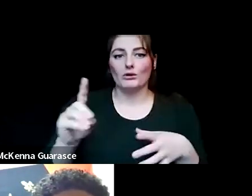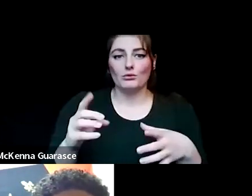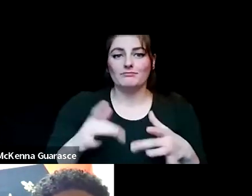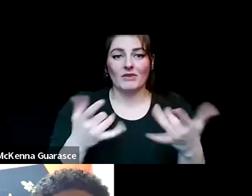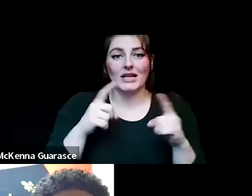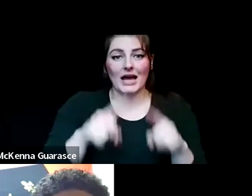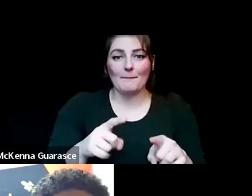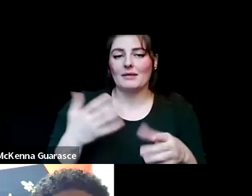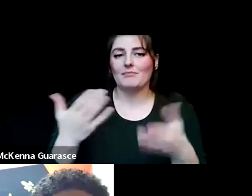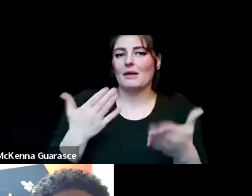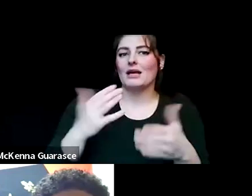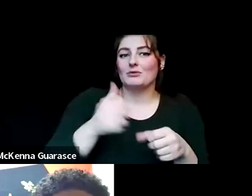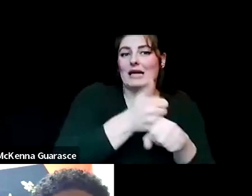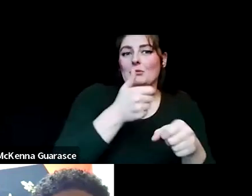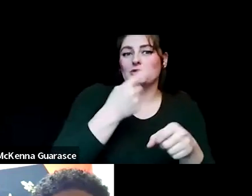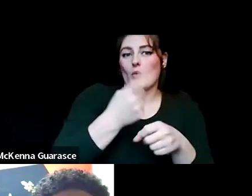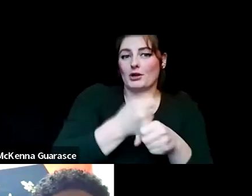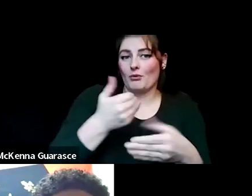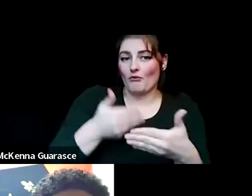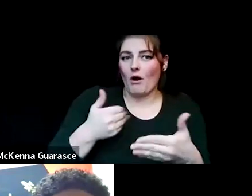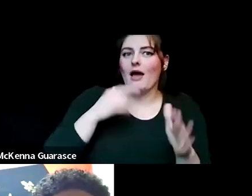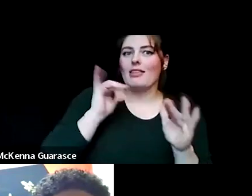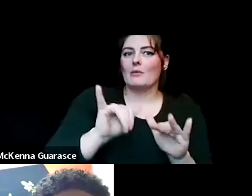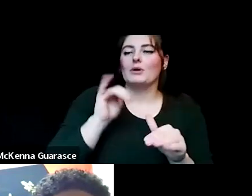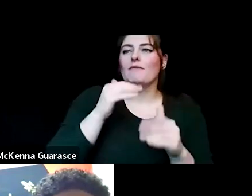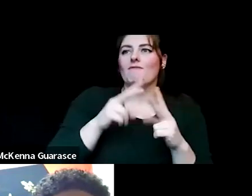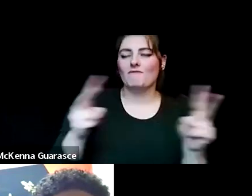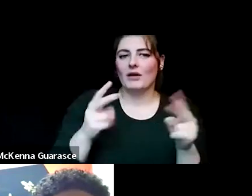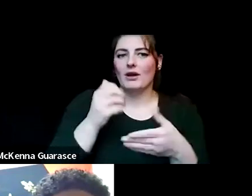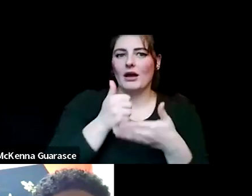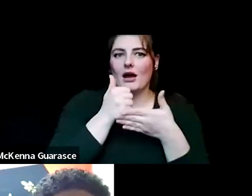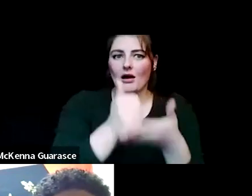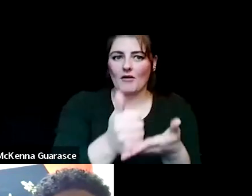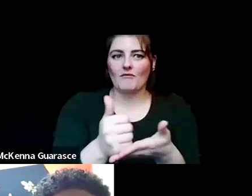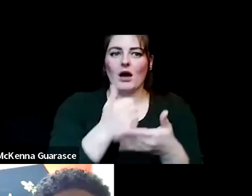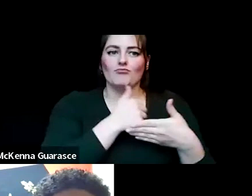fue muy útil, porque pudimos entrar en acción,